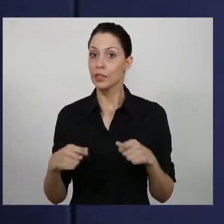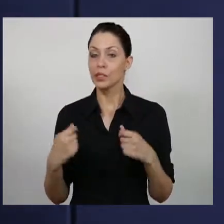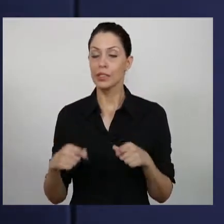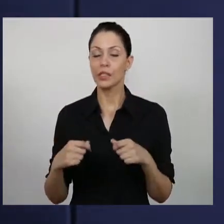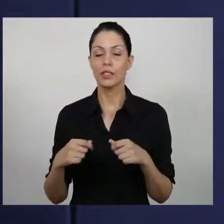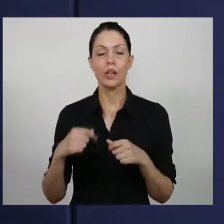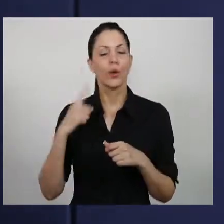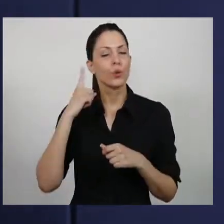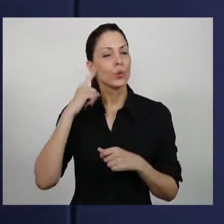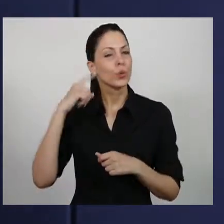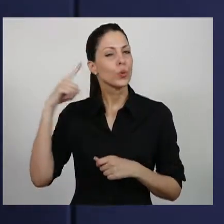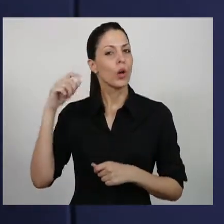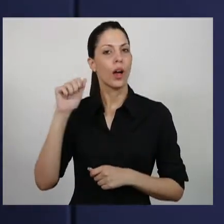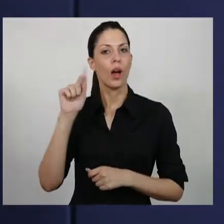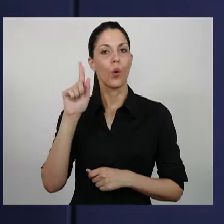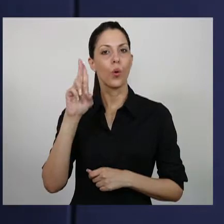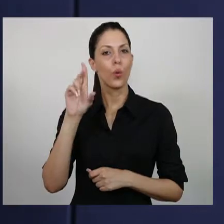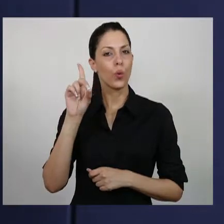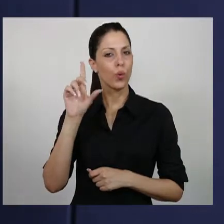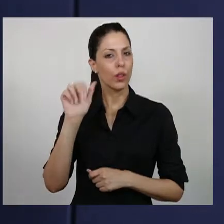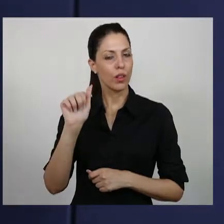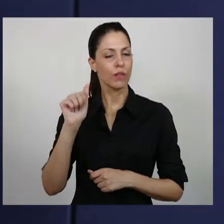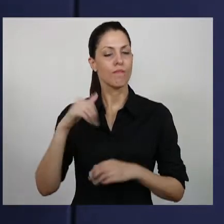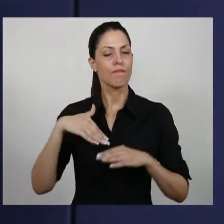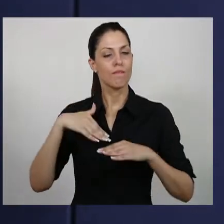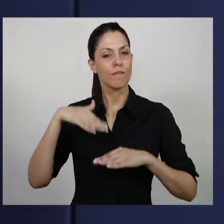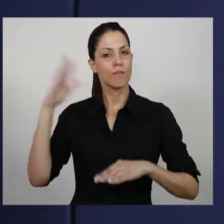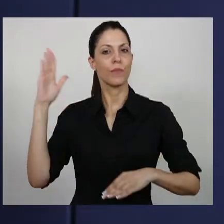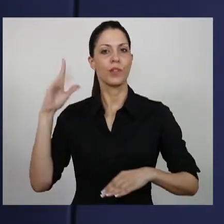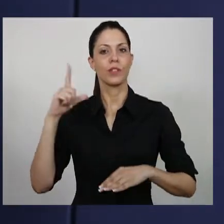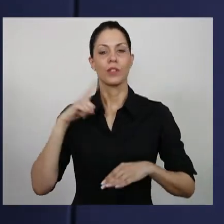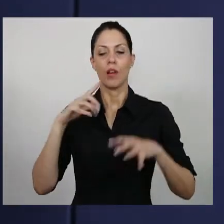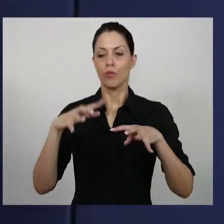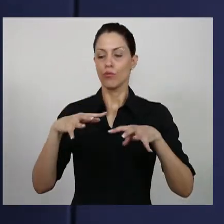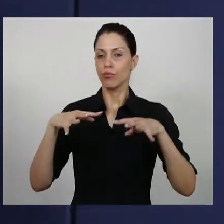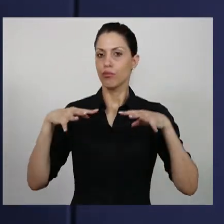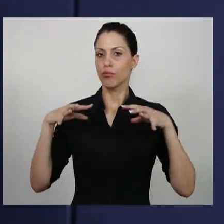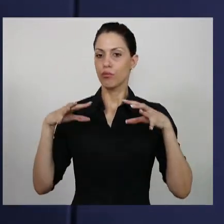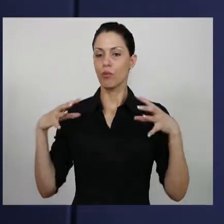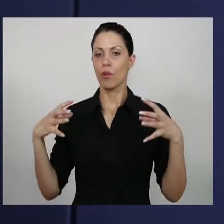precisam tocar notas muito agudas o tempo todo, geralmente primeira trompa de orquestras,